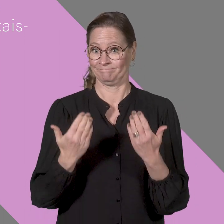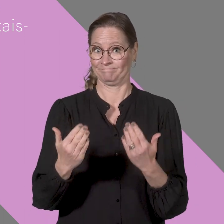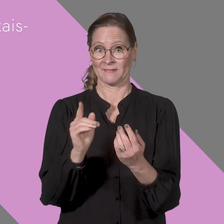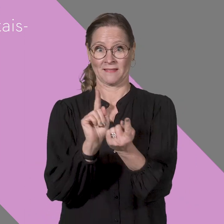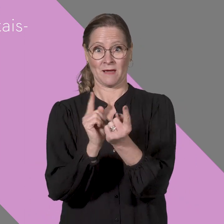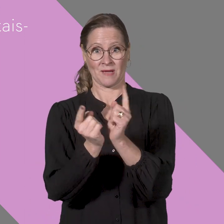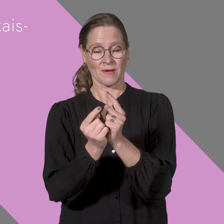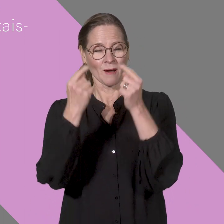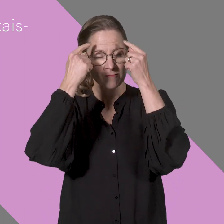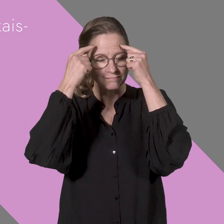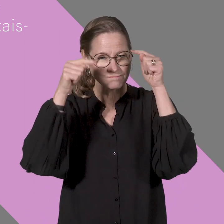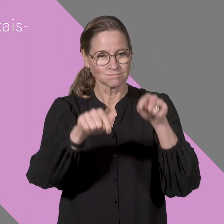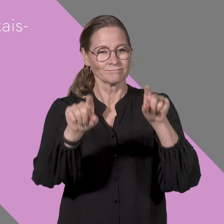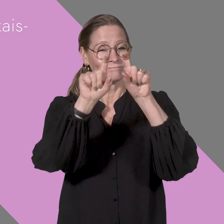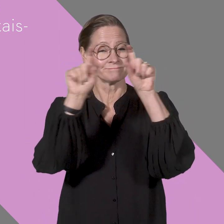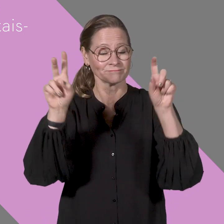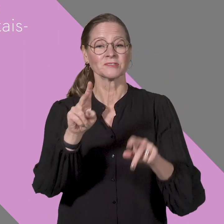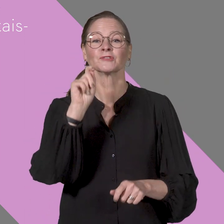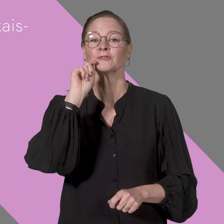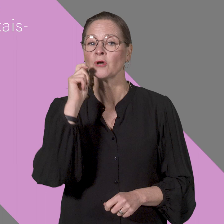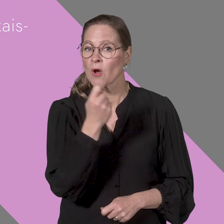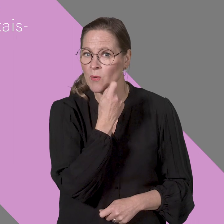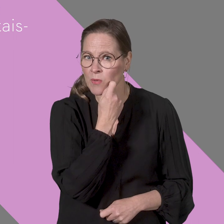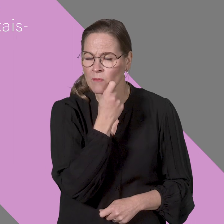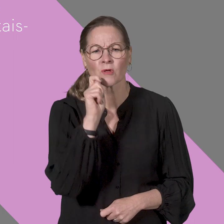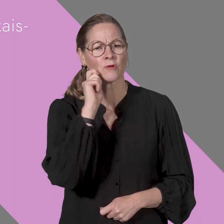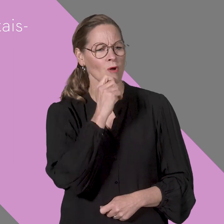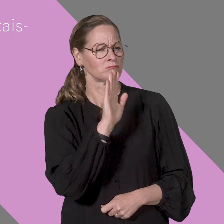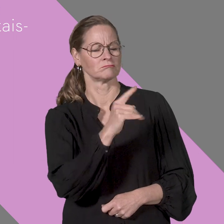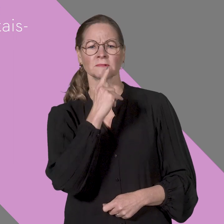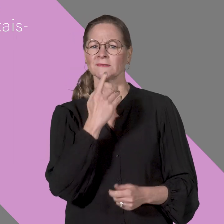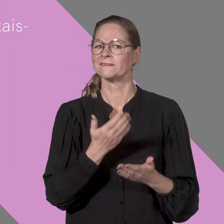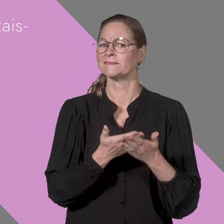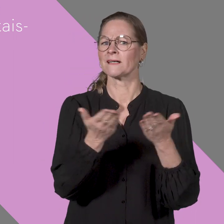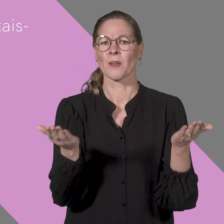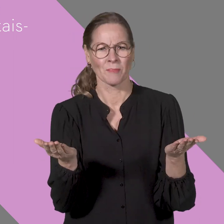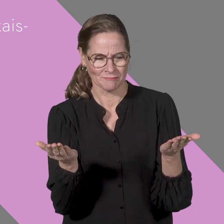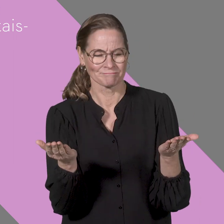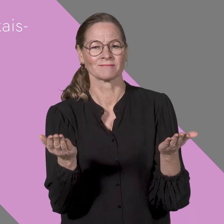Tällä kertaa tapaamisessa perehdytään jouluun ja sen sanomaan -